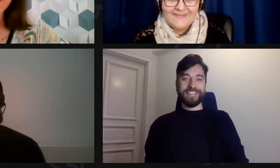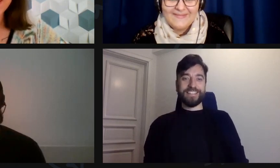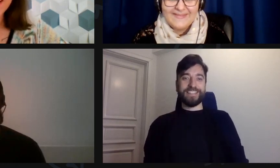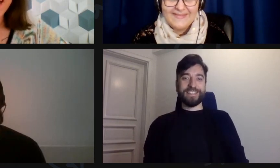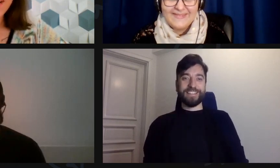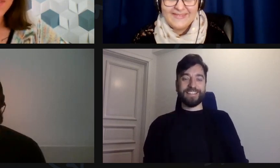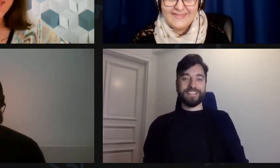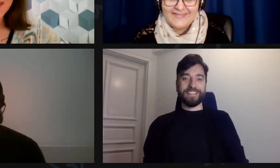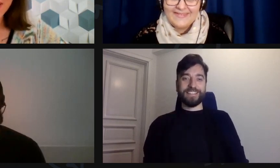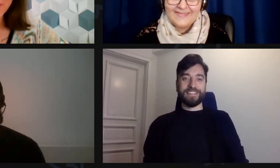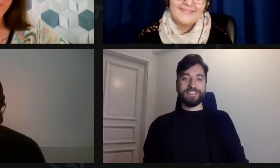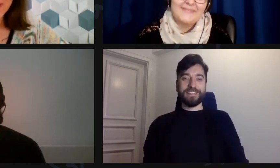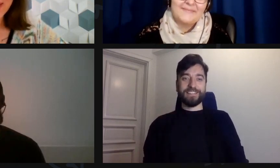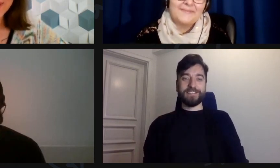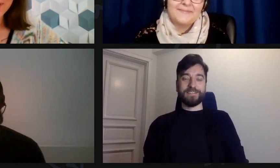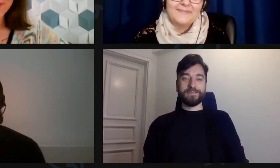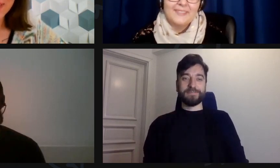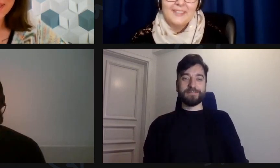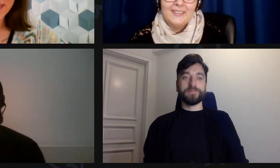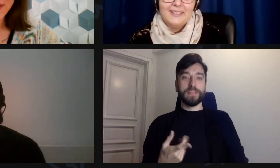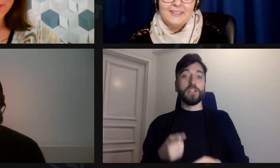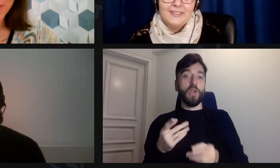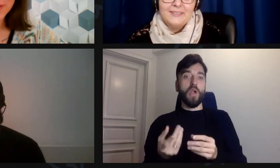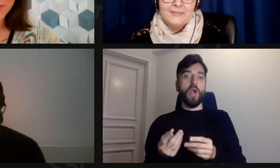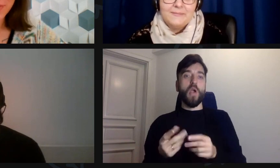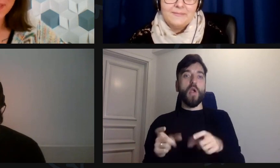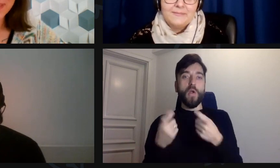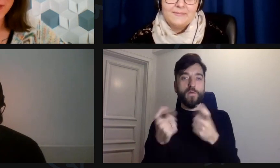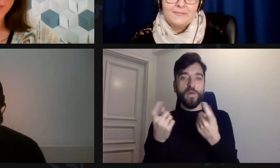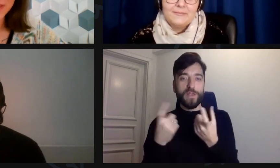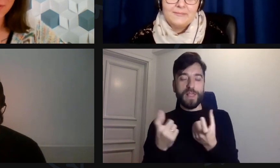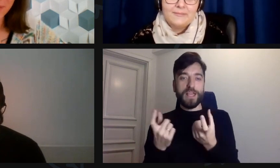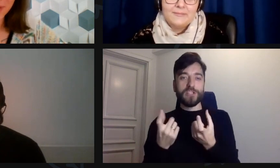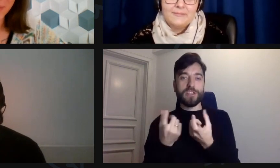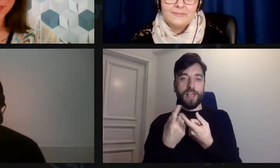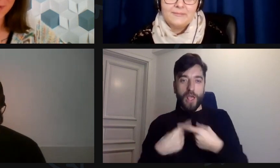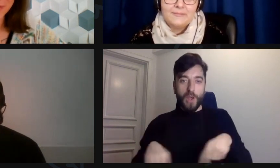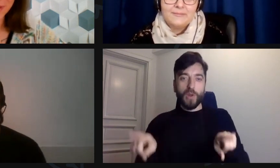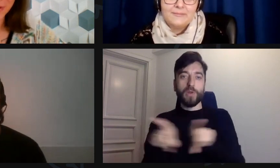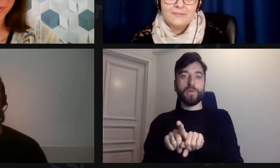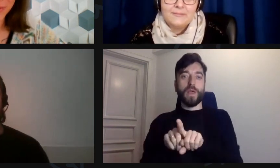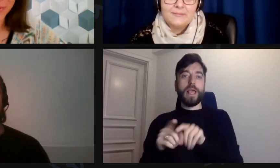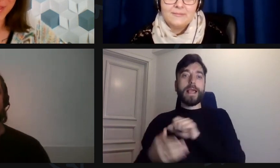Wydarzenie było jest finansowany przez miasto Lublin w ramach projektu link do kultury.